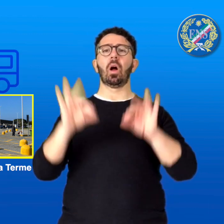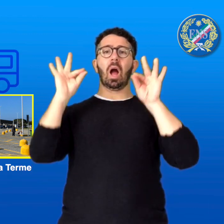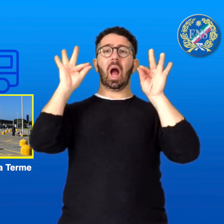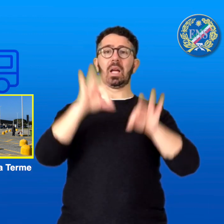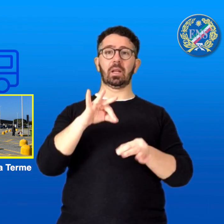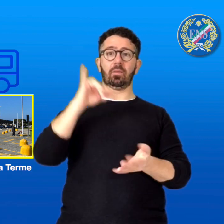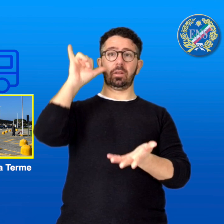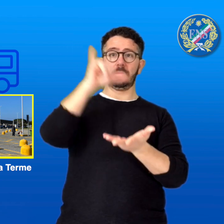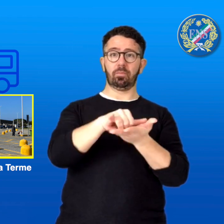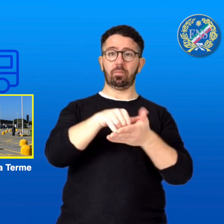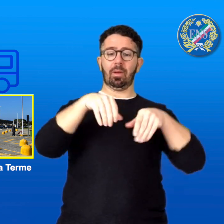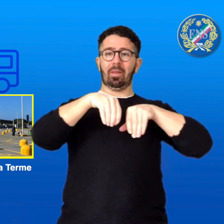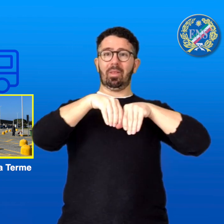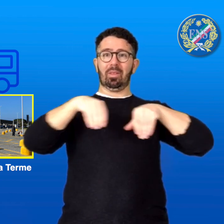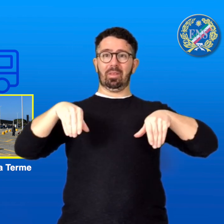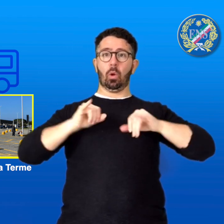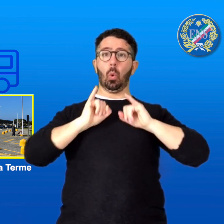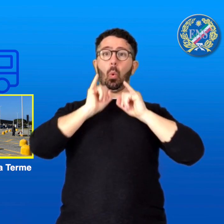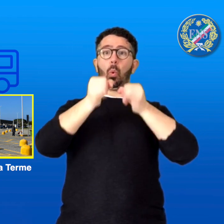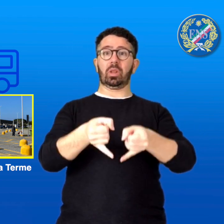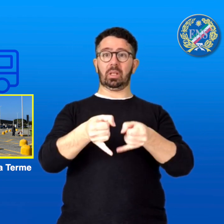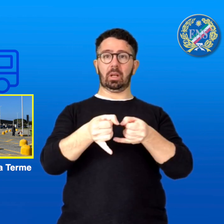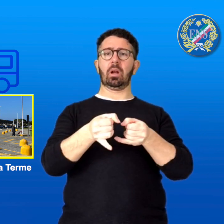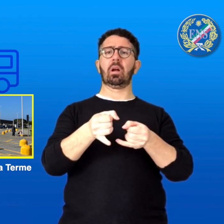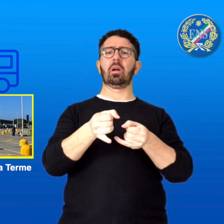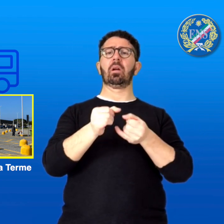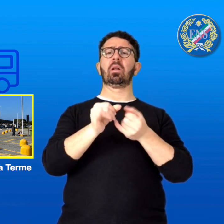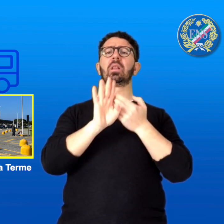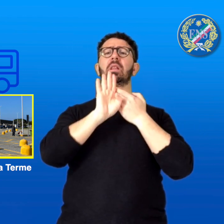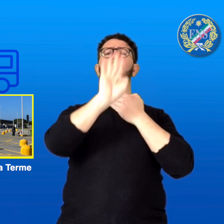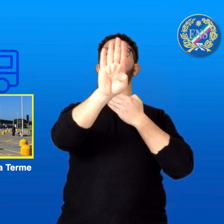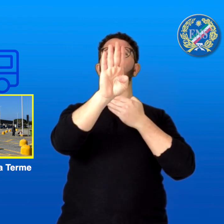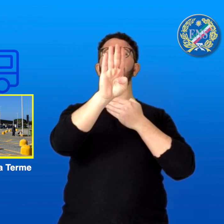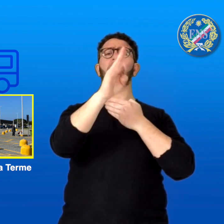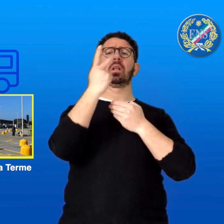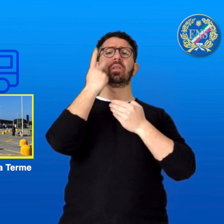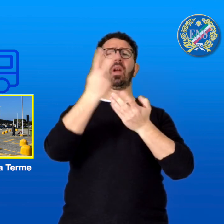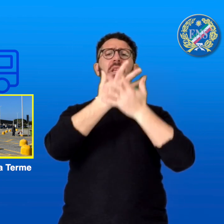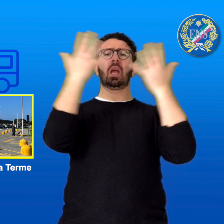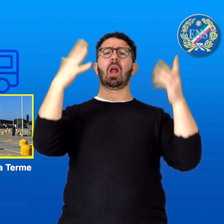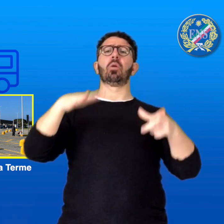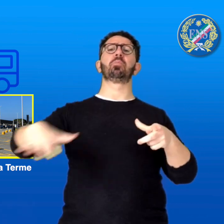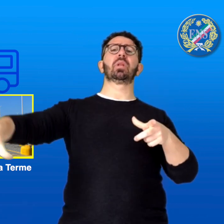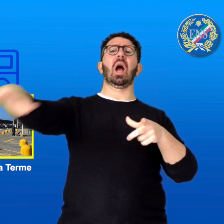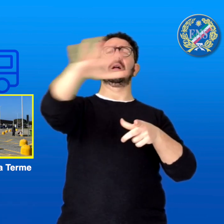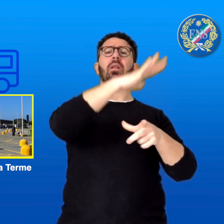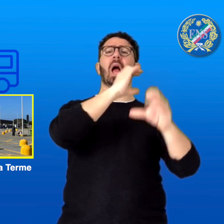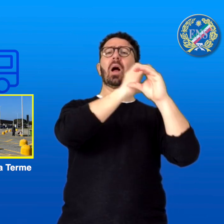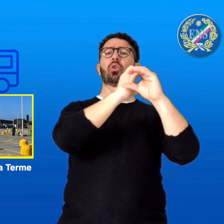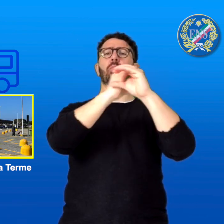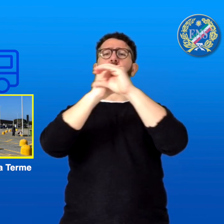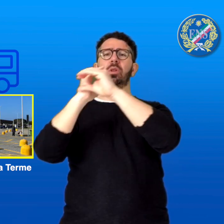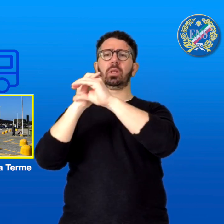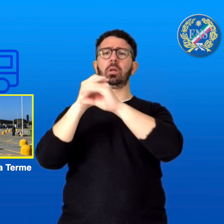Davanti all'uscita "Arrivi" dell'aeroporto c'è una piazza in cui si trovano i bus.